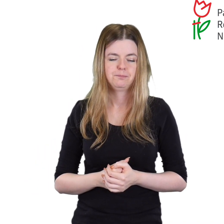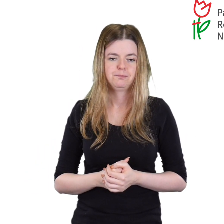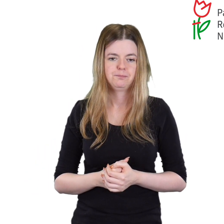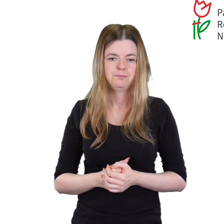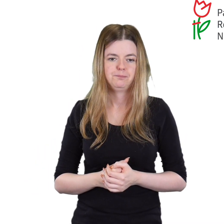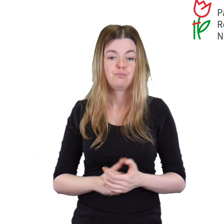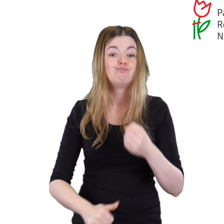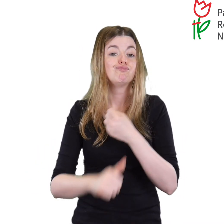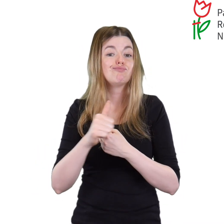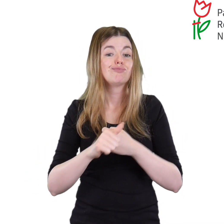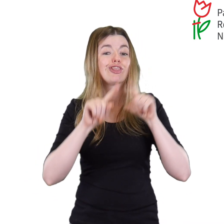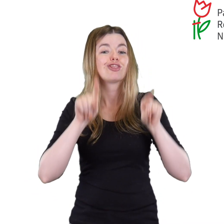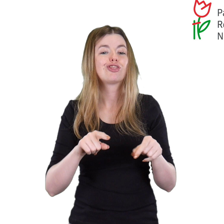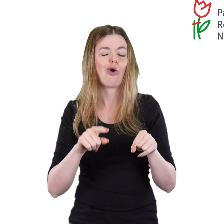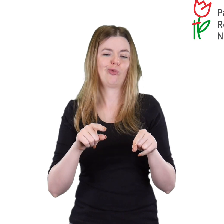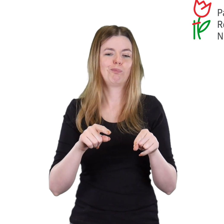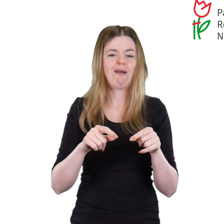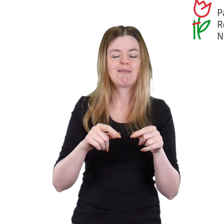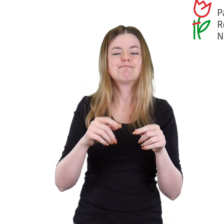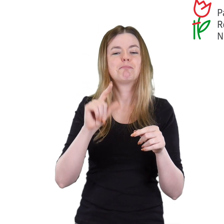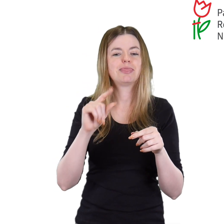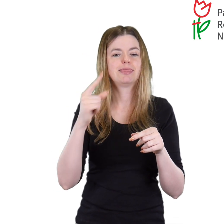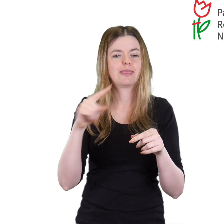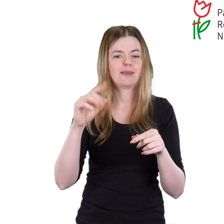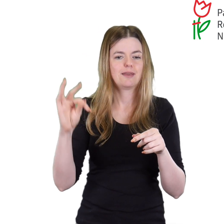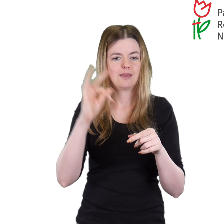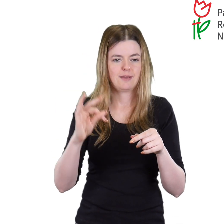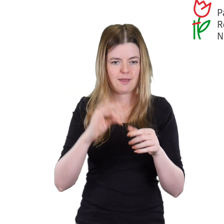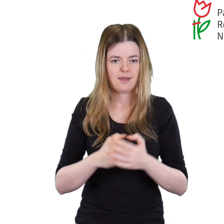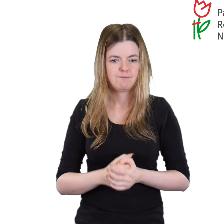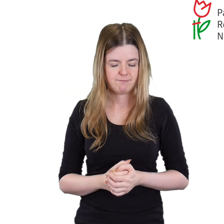Dokumenty w formie plików PDF